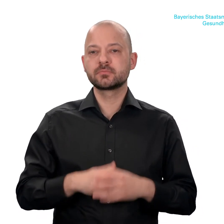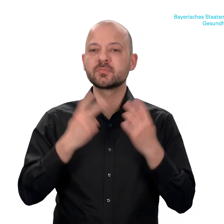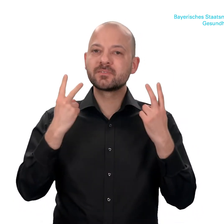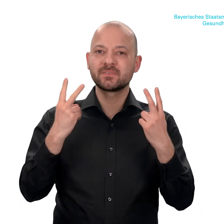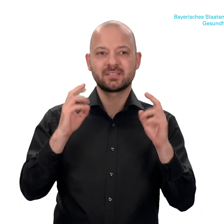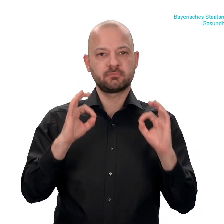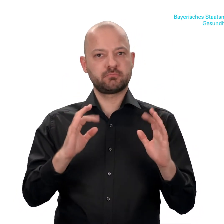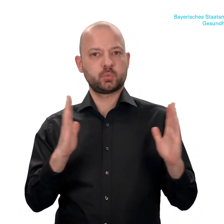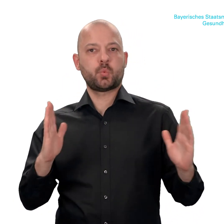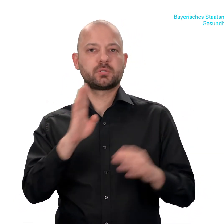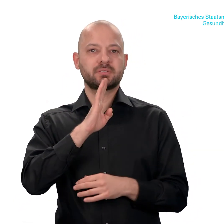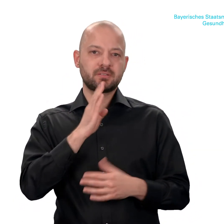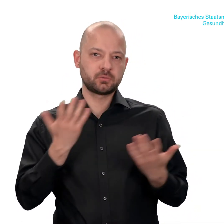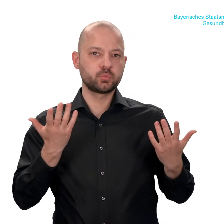Wichtig ist hierbei, dass sie groß genug genäht werden,